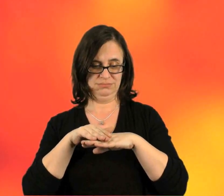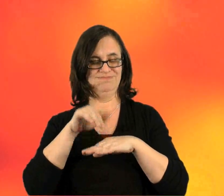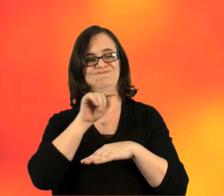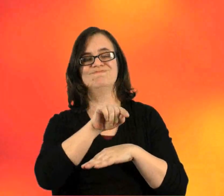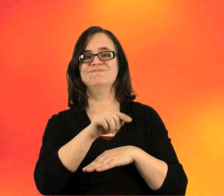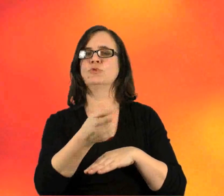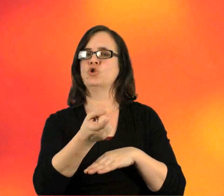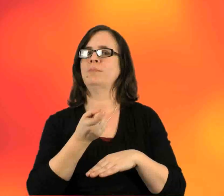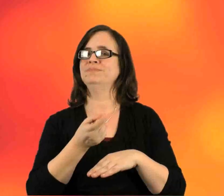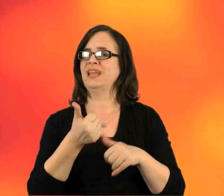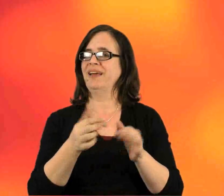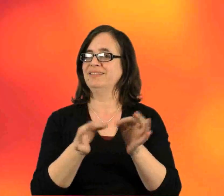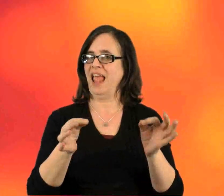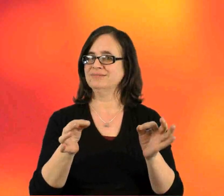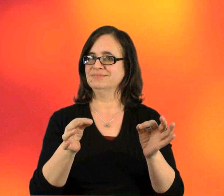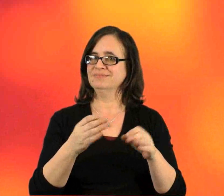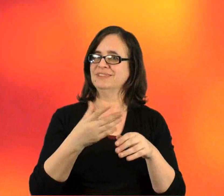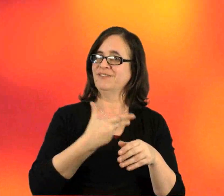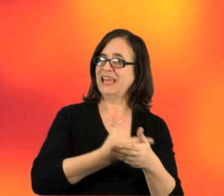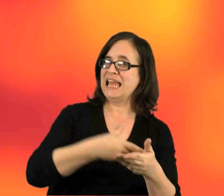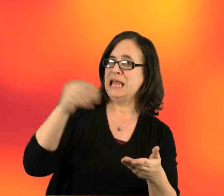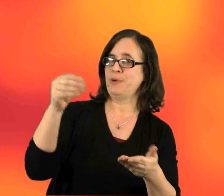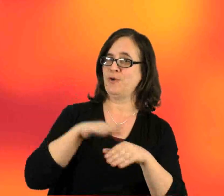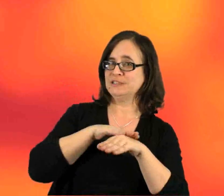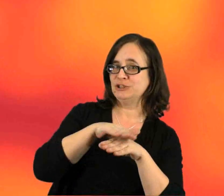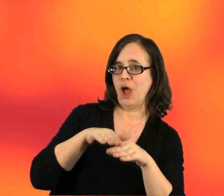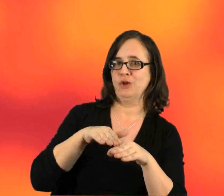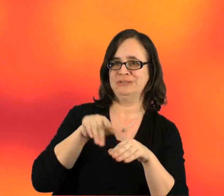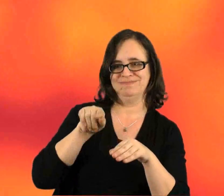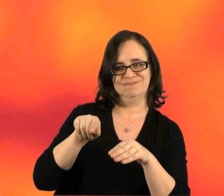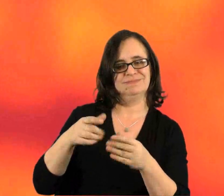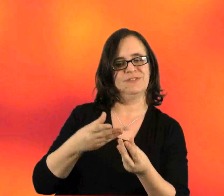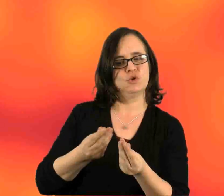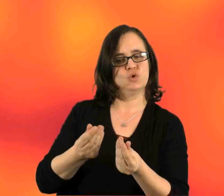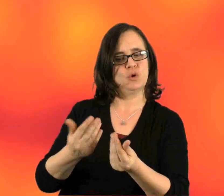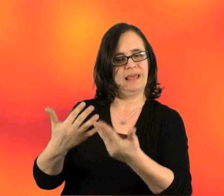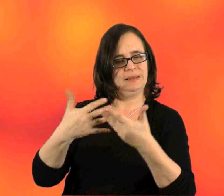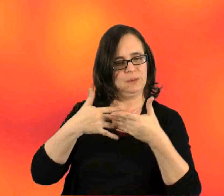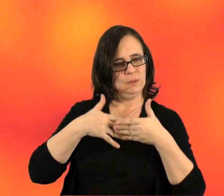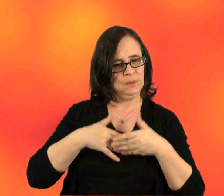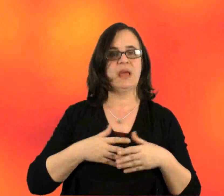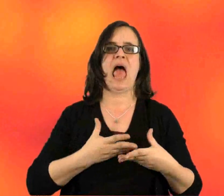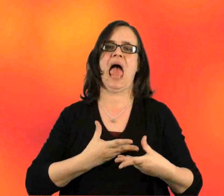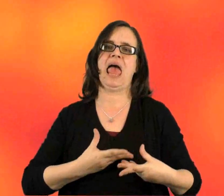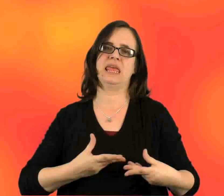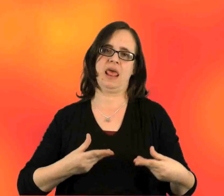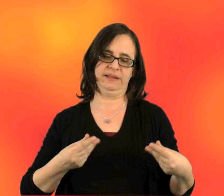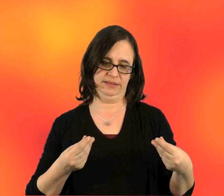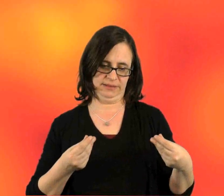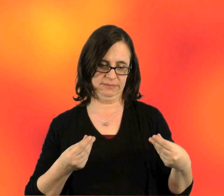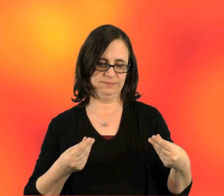Vergebung und Entschuldigung gibt mir Heilung